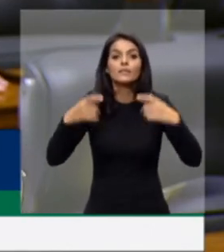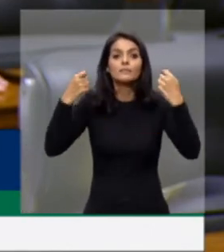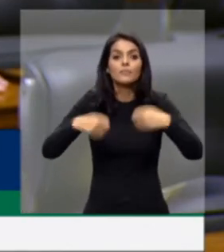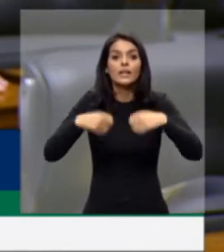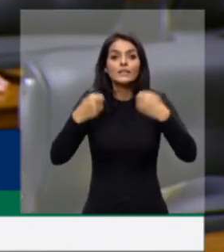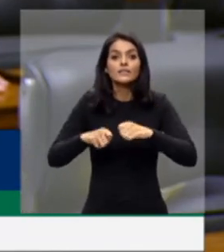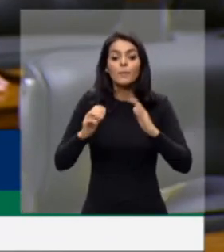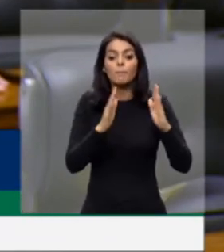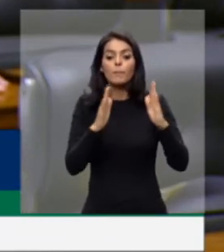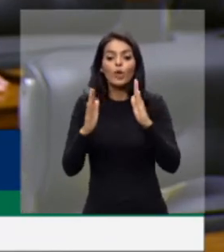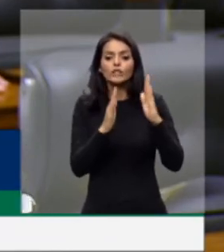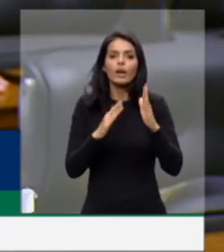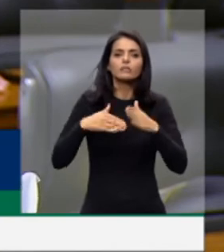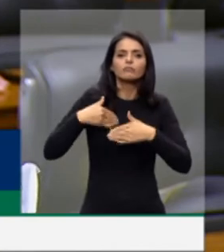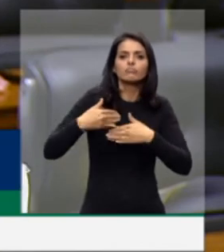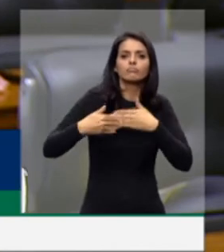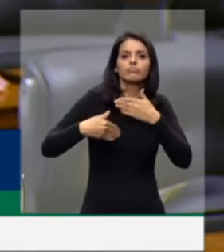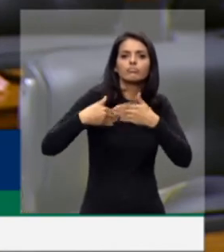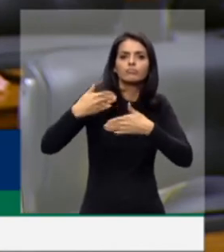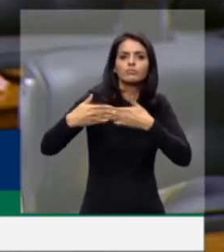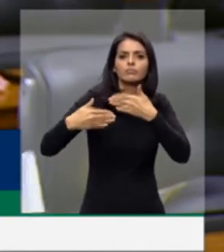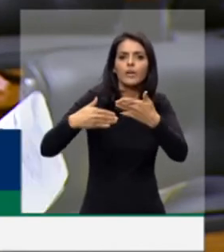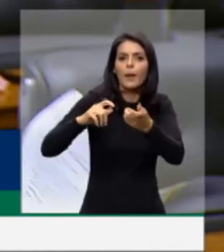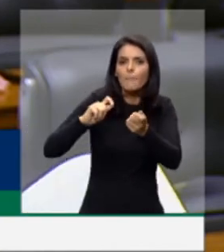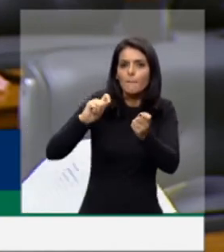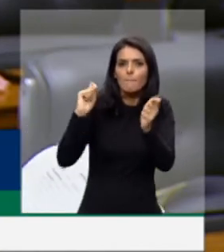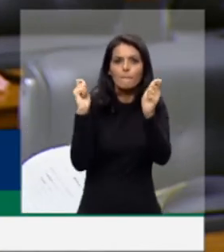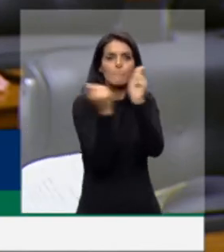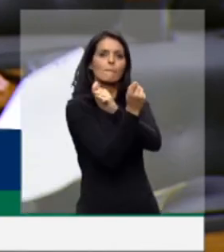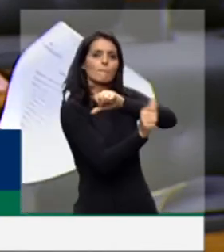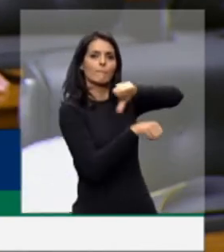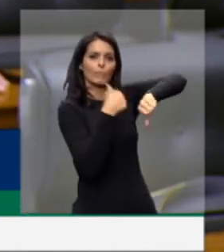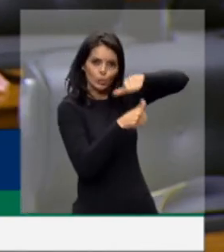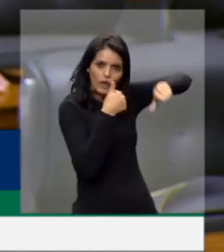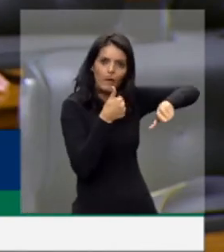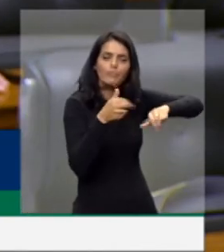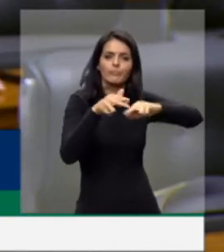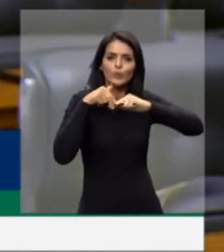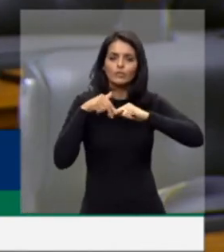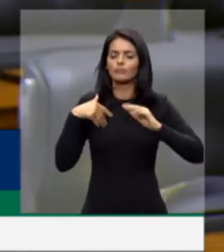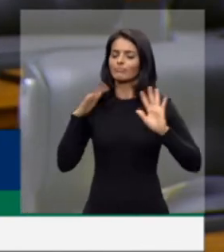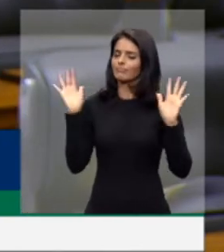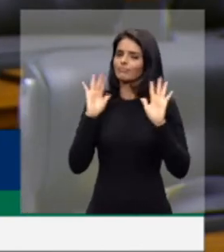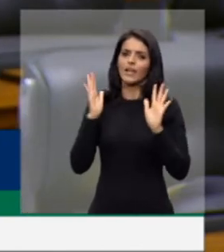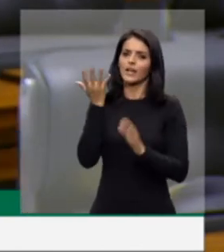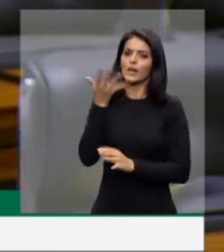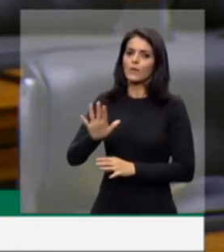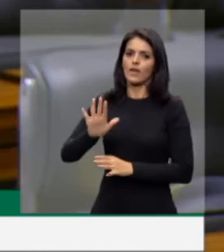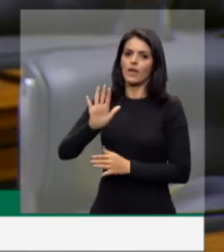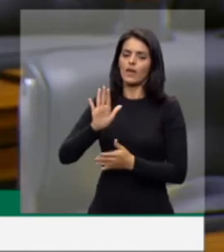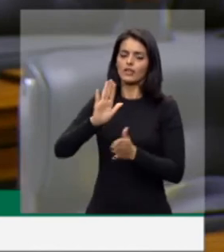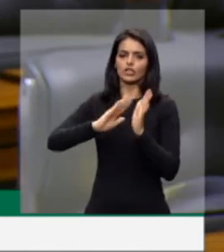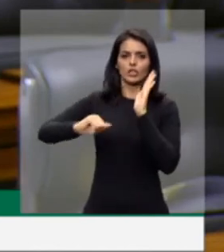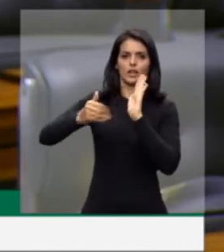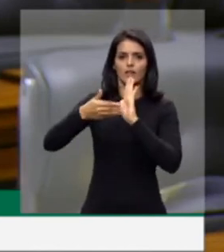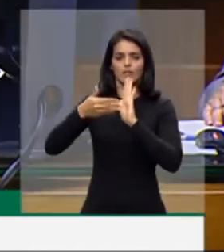O QUE ESTÁ PROPONDO É UMA TRANSIÇÃO, PRESERVA, MANTÉ M, ESTIMULA, MAS TEM QUE TER UM PROCESSO DE DESMAME GRADATIVO É ISSO QUE O